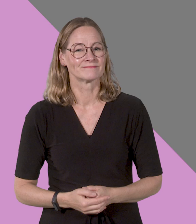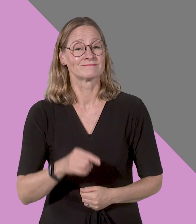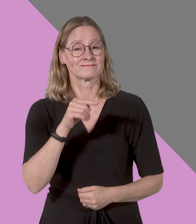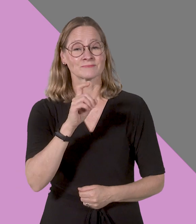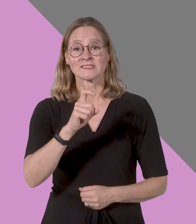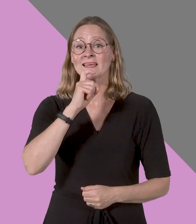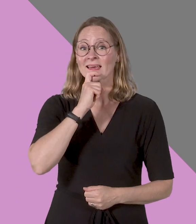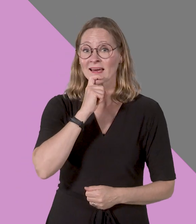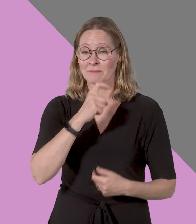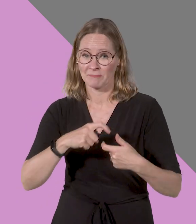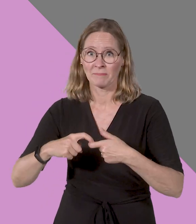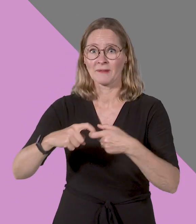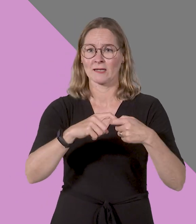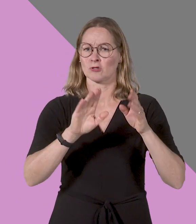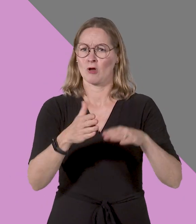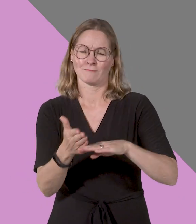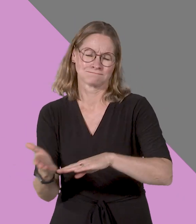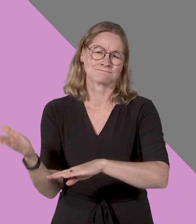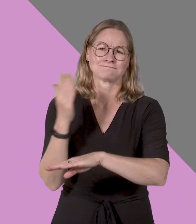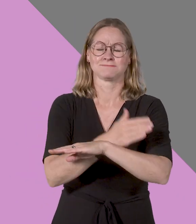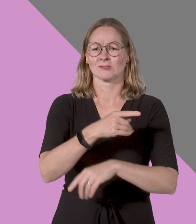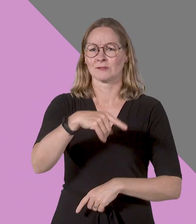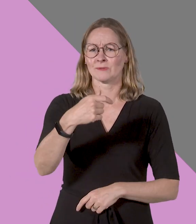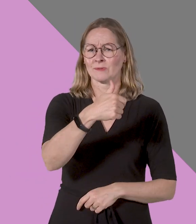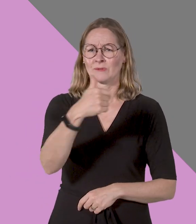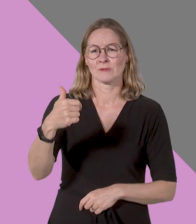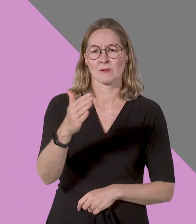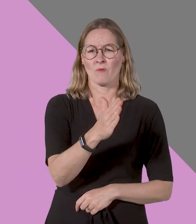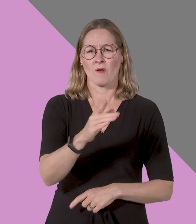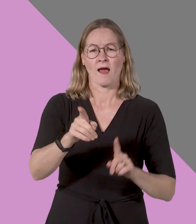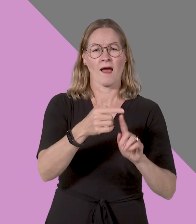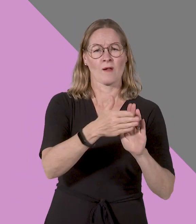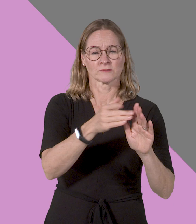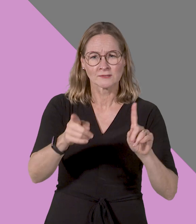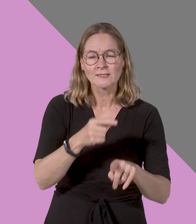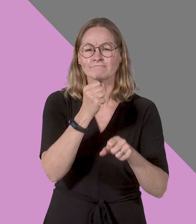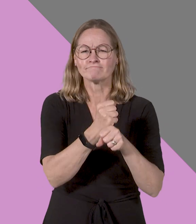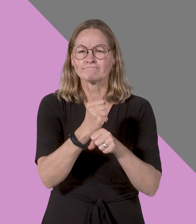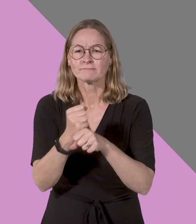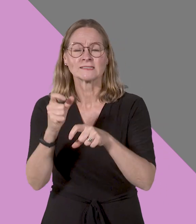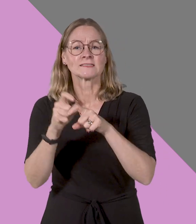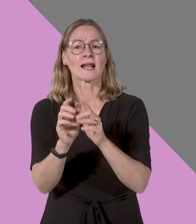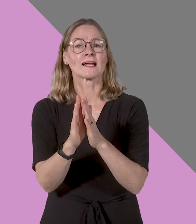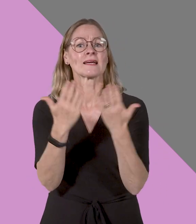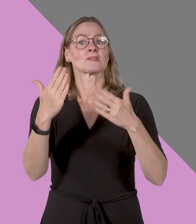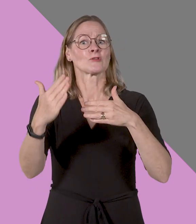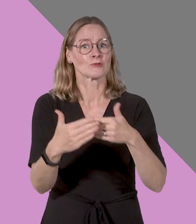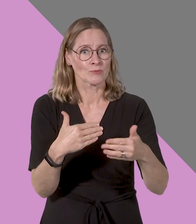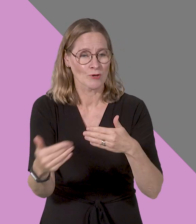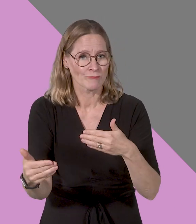Kyseessä on Hirnin perheen jo 1900-luvun alussa aloittama sanakirjatyö,